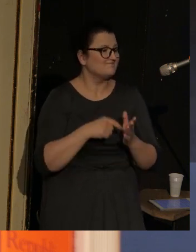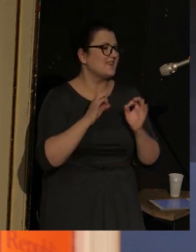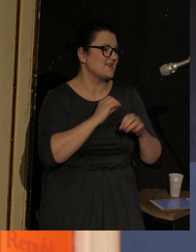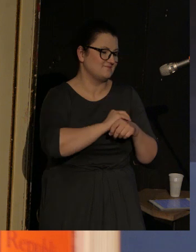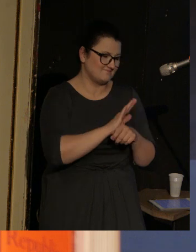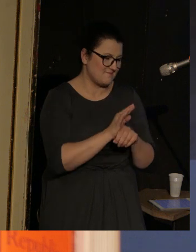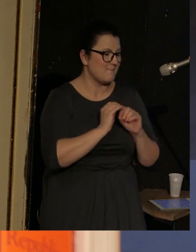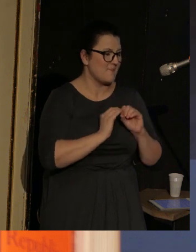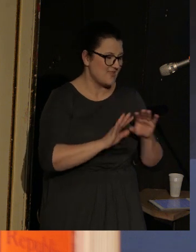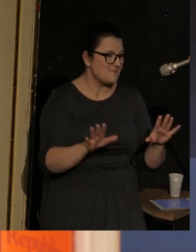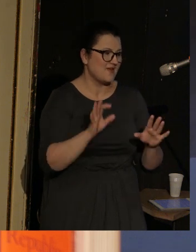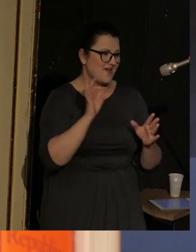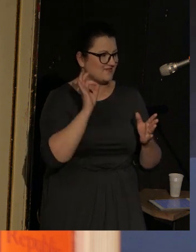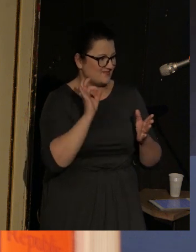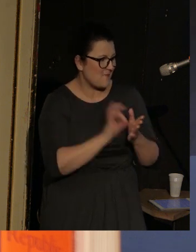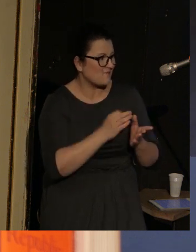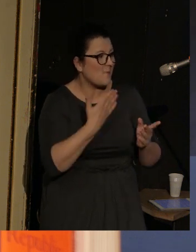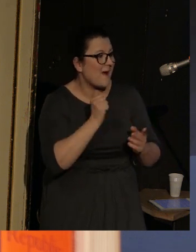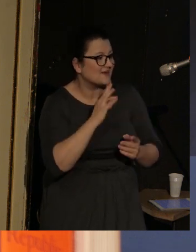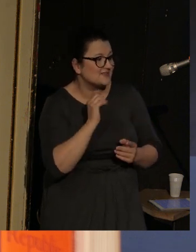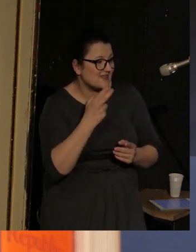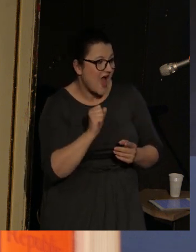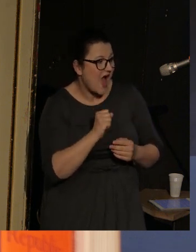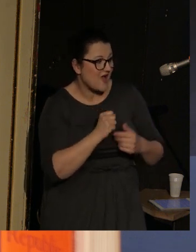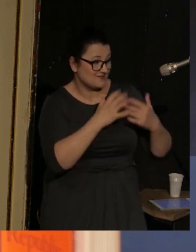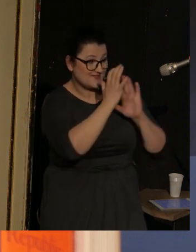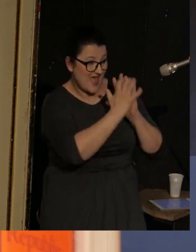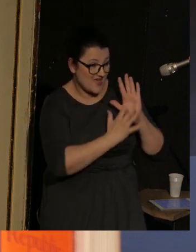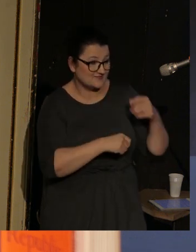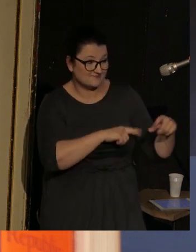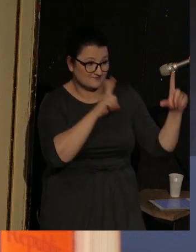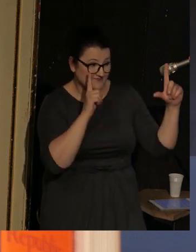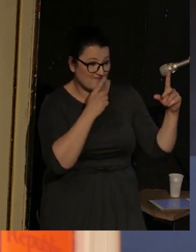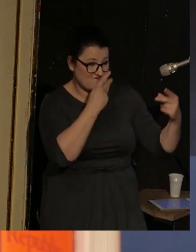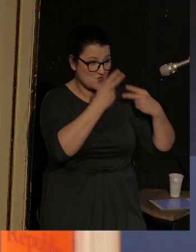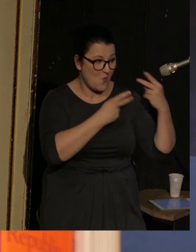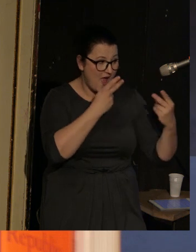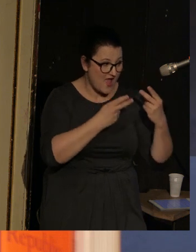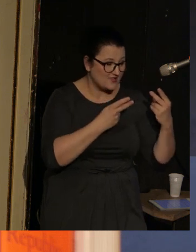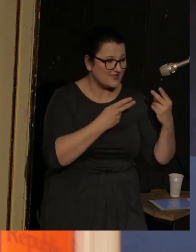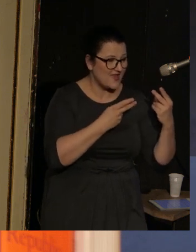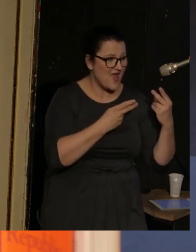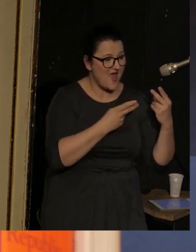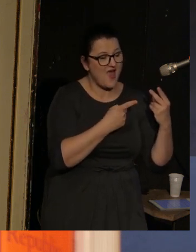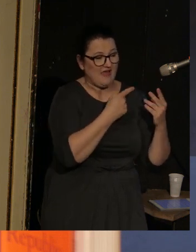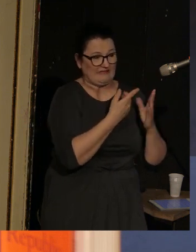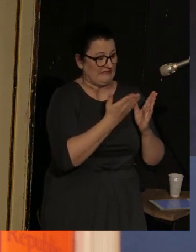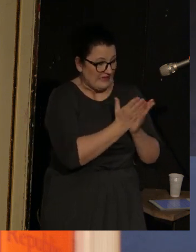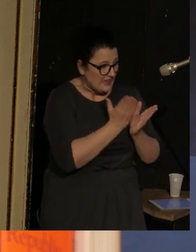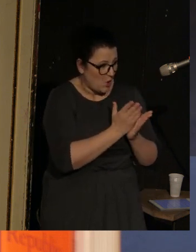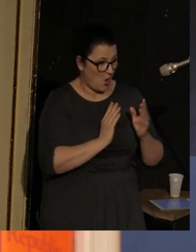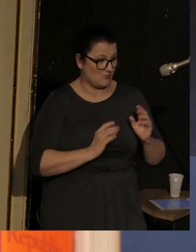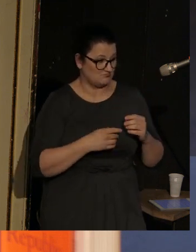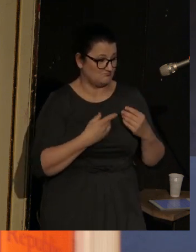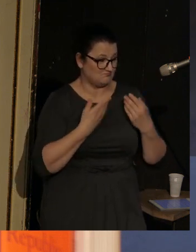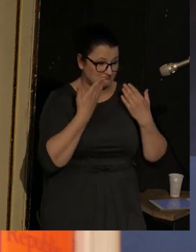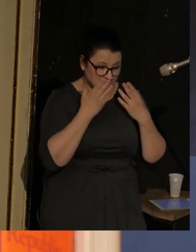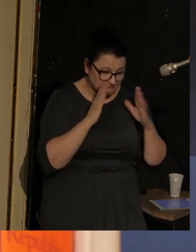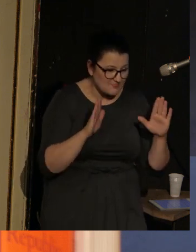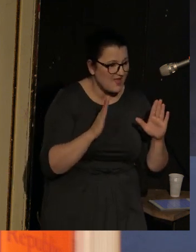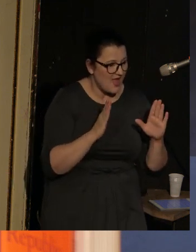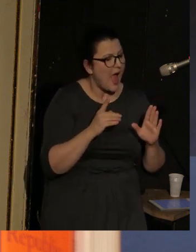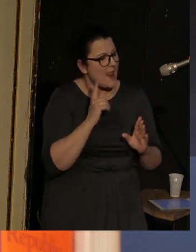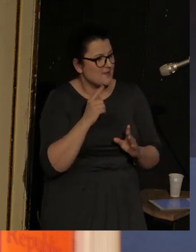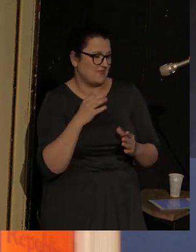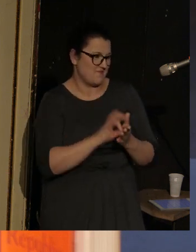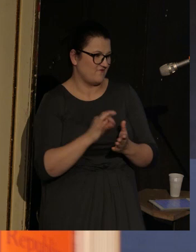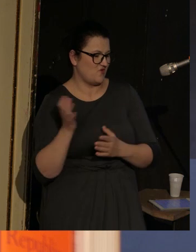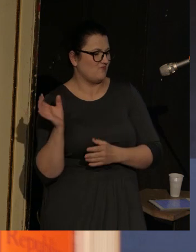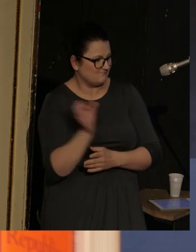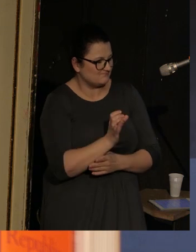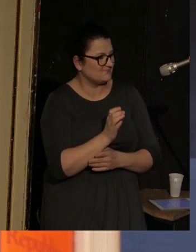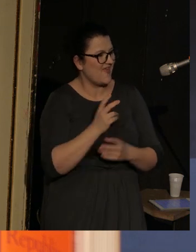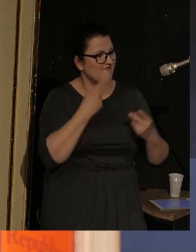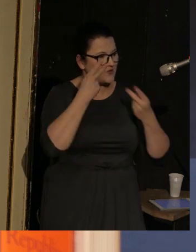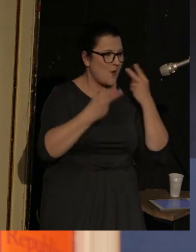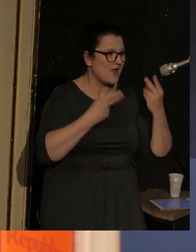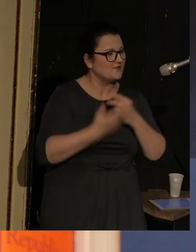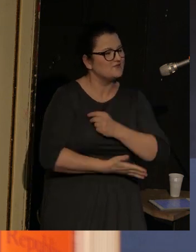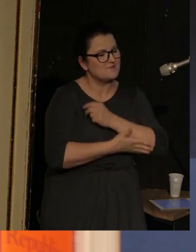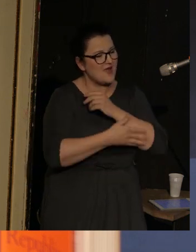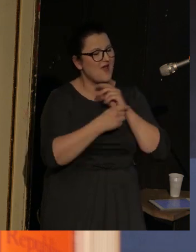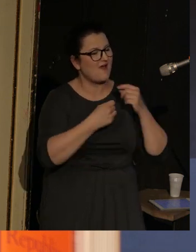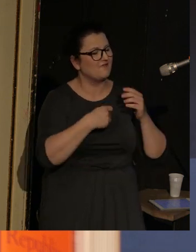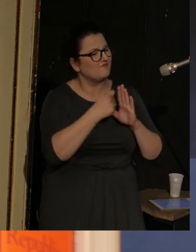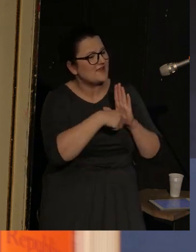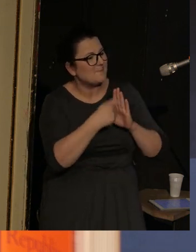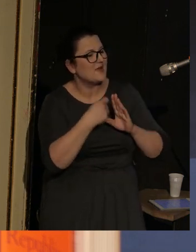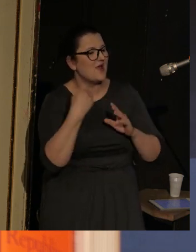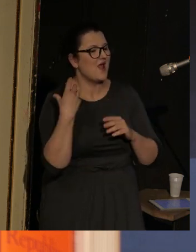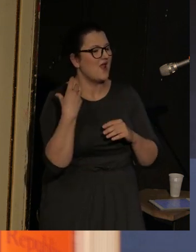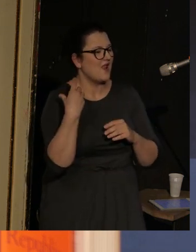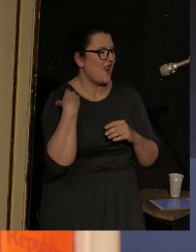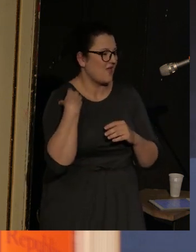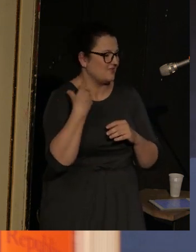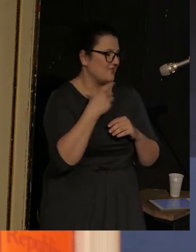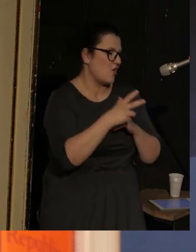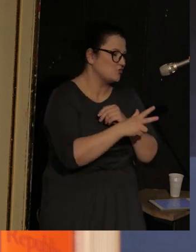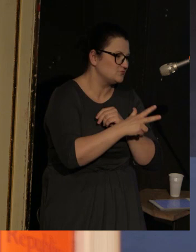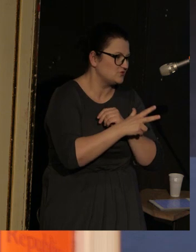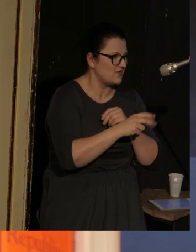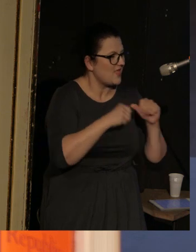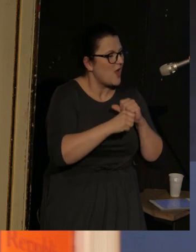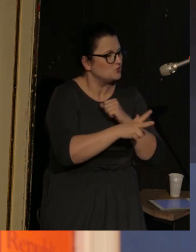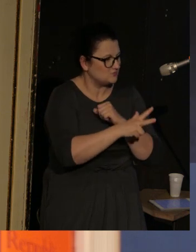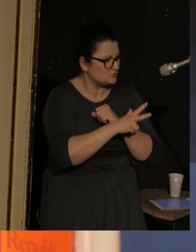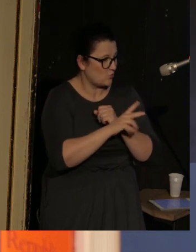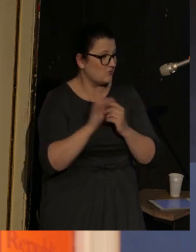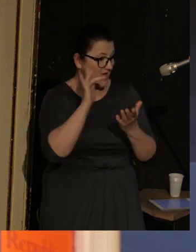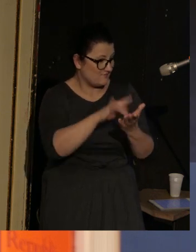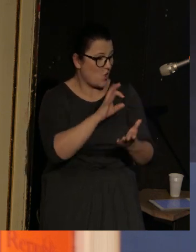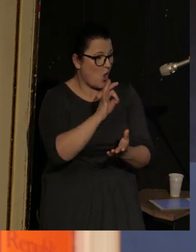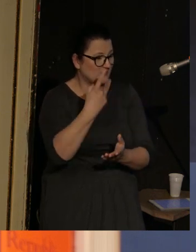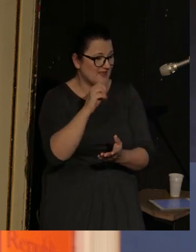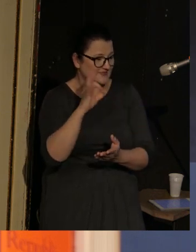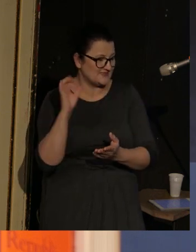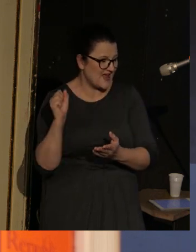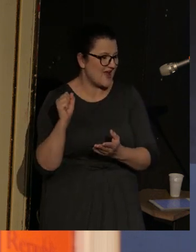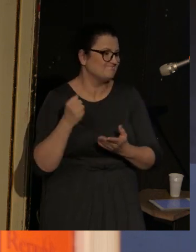Martynie towarzyszyły nie tylko teksty na tle sceny, ale byłaby to wizualizacja oparta o film z lat 80. z Odessy, które pozwoliłyby się wczuć w background artystyczny.